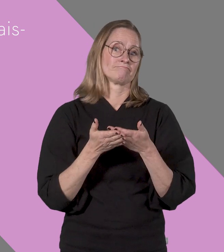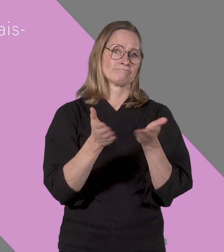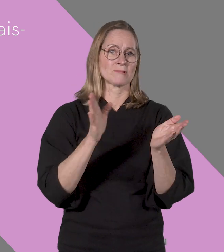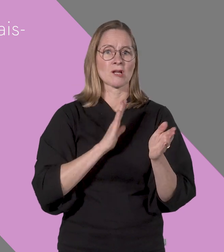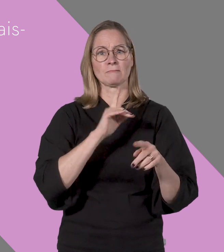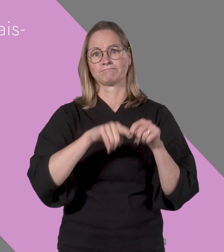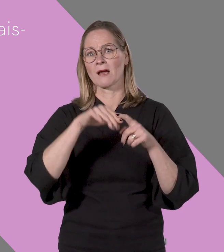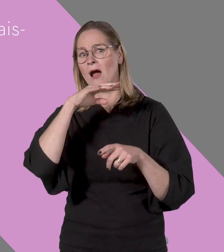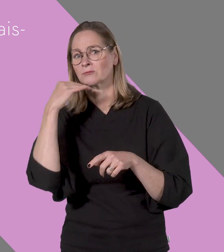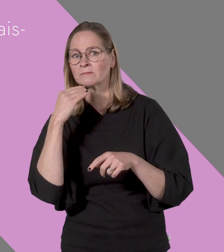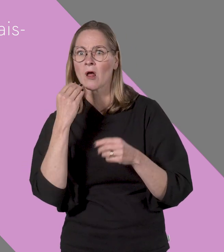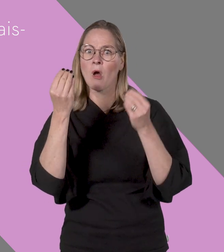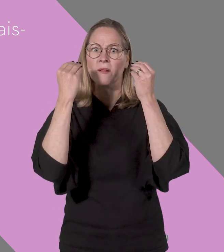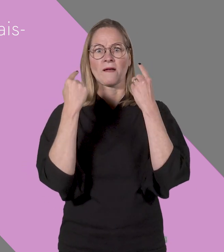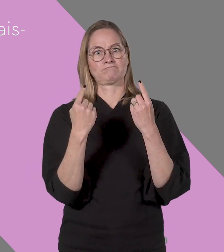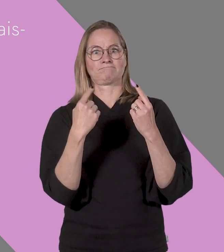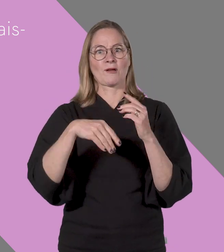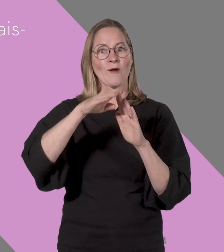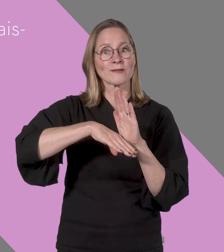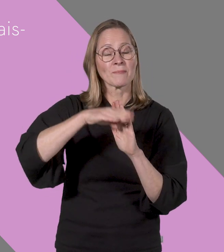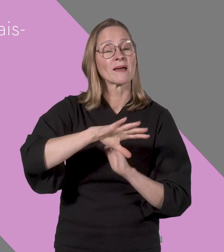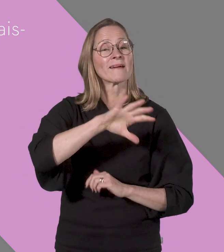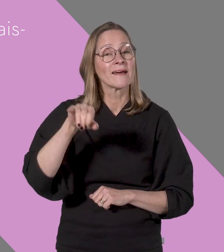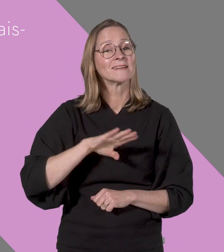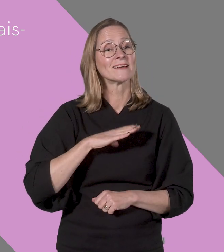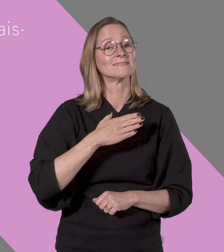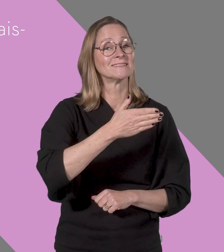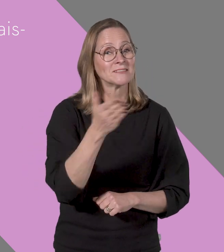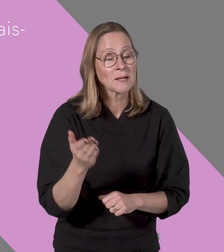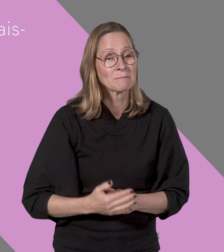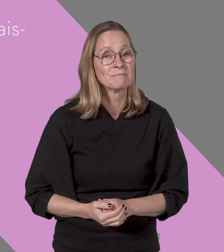ja tarjolla on hauskaa ja opettavaista ohjelmaa kaikenikäisille.